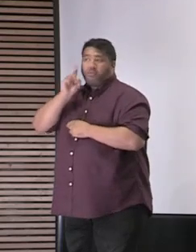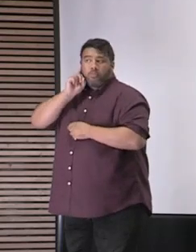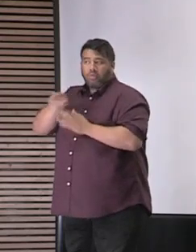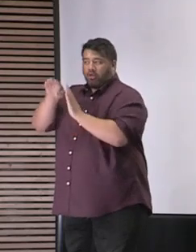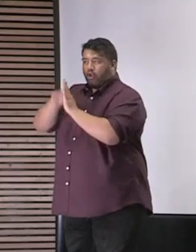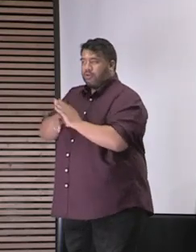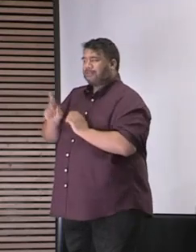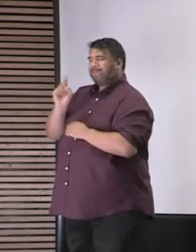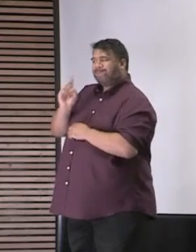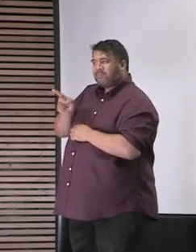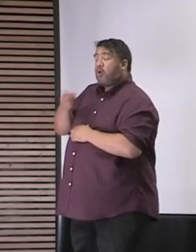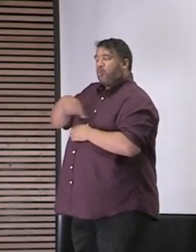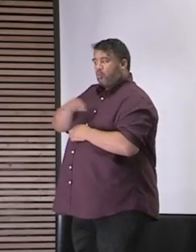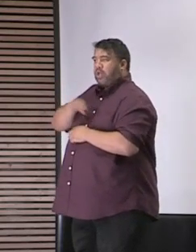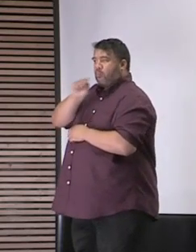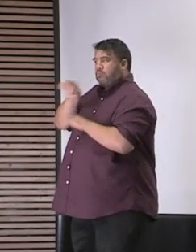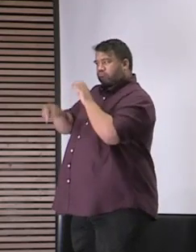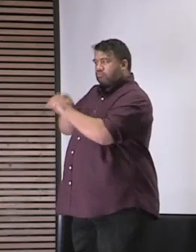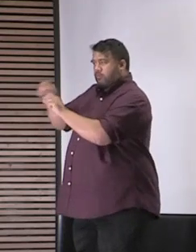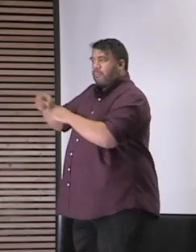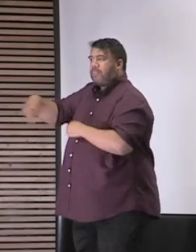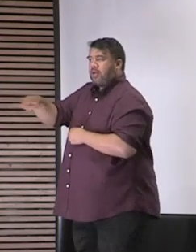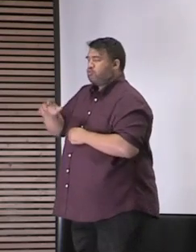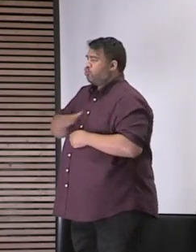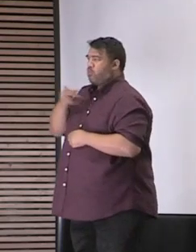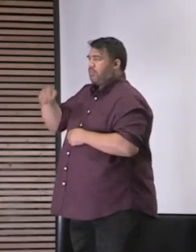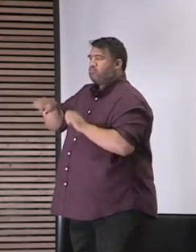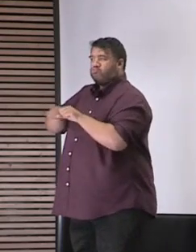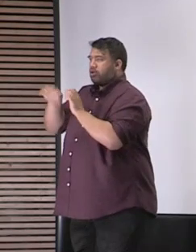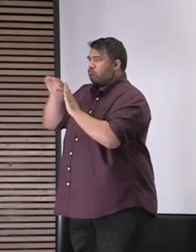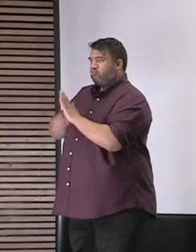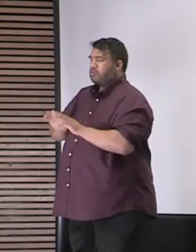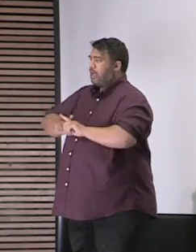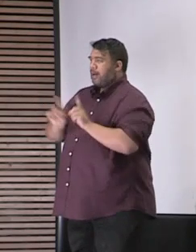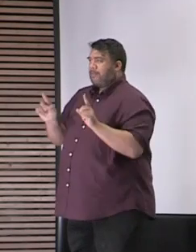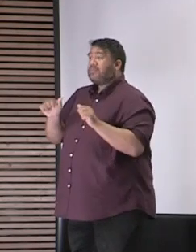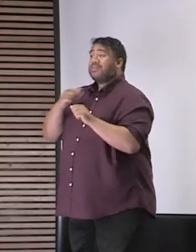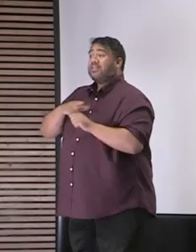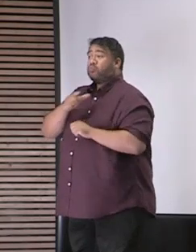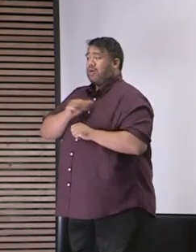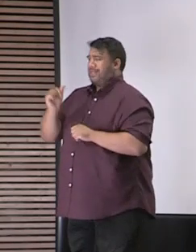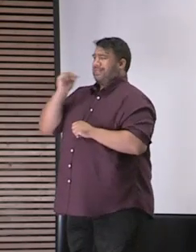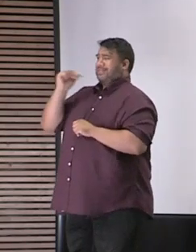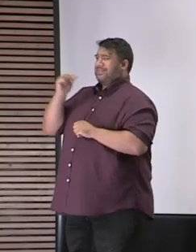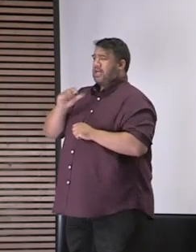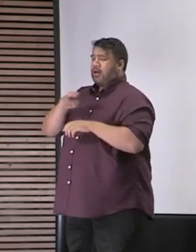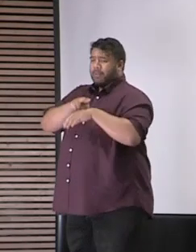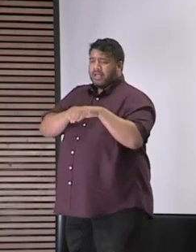todos compartimos. Es por eso